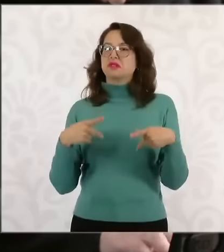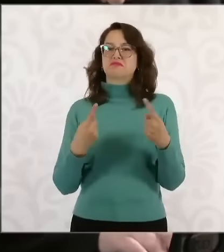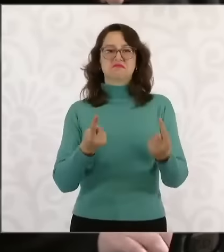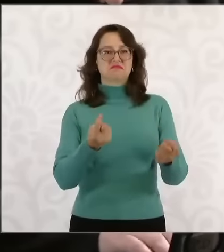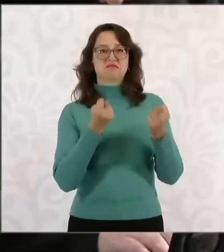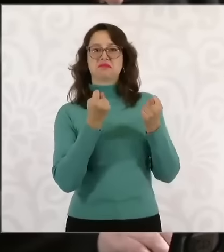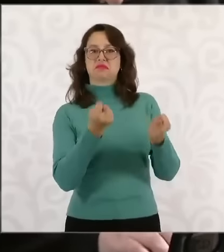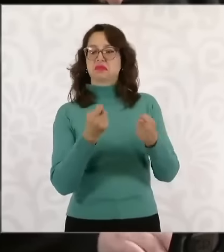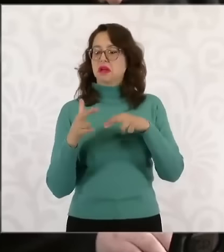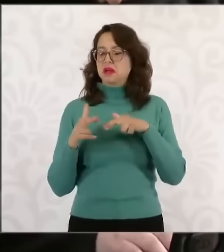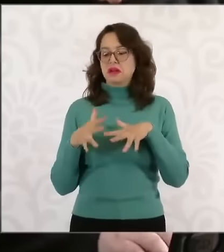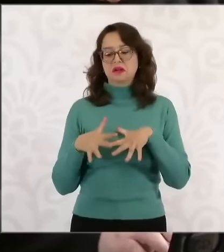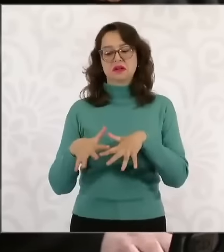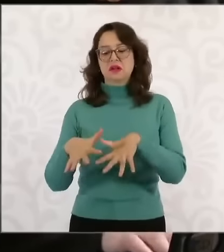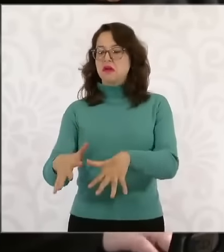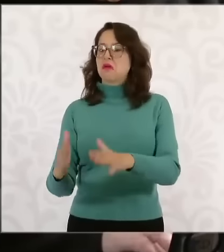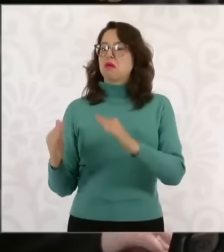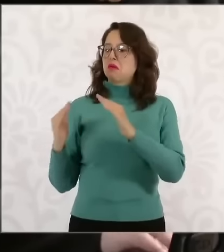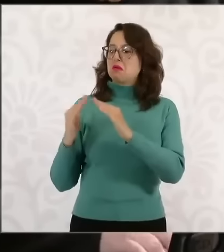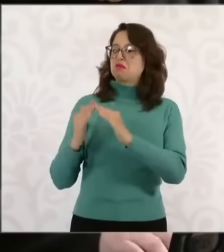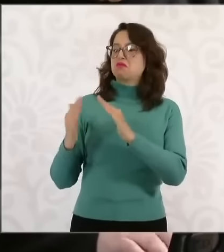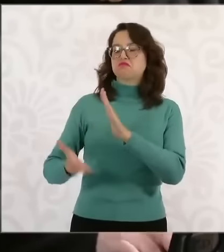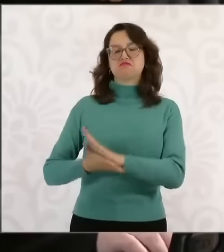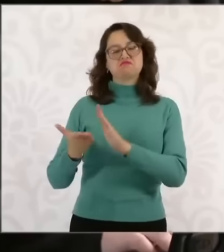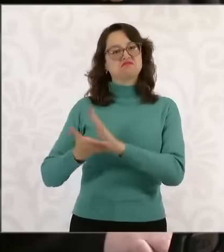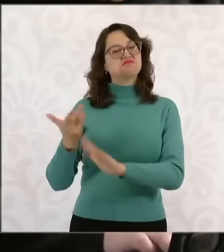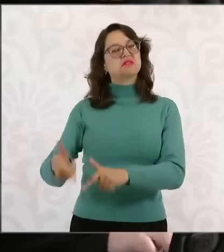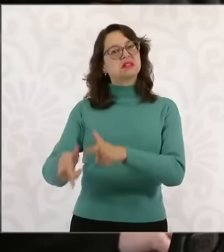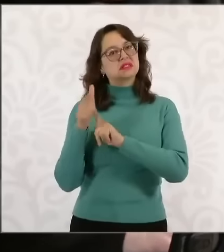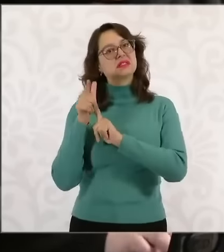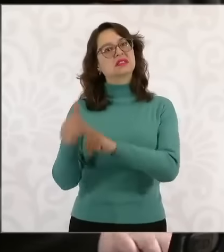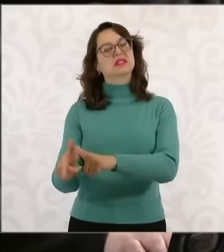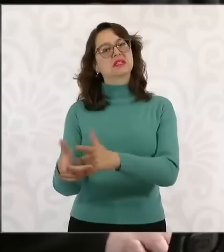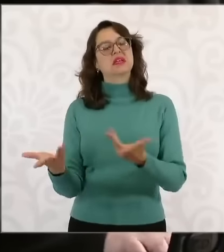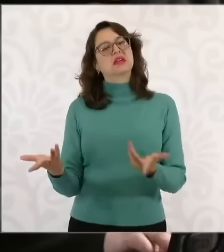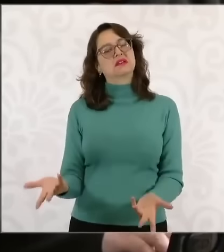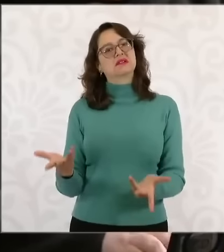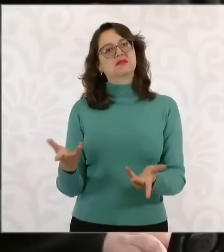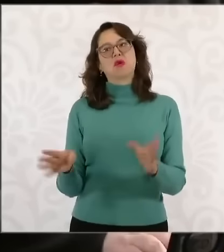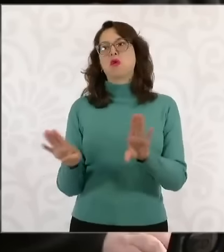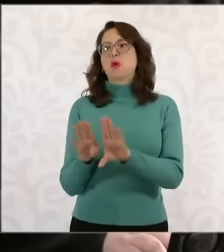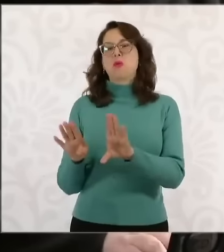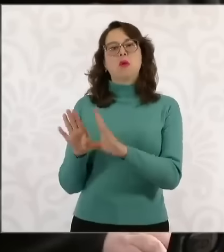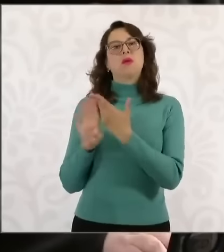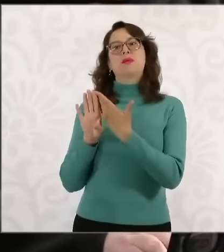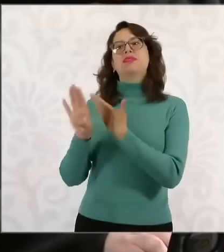cerca de las Riveras de Ríos y que son afectadas regular periódicamente por este tipo de fenómenos?